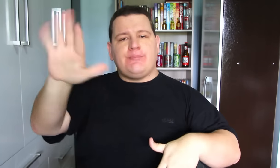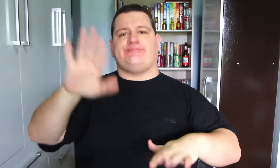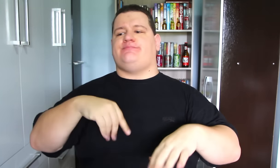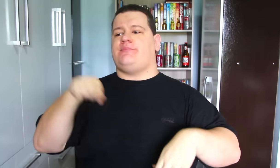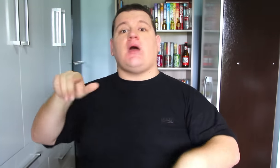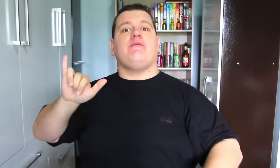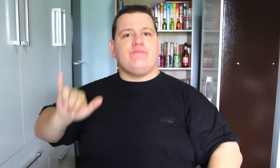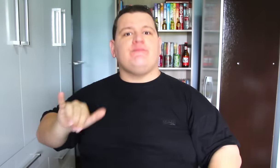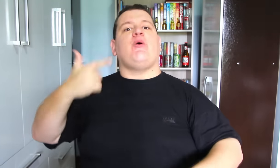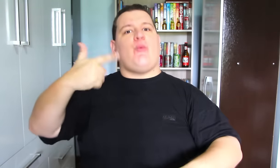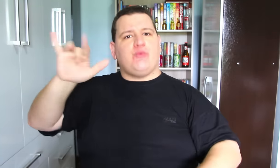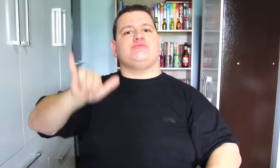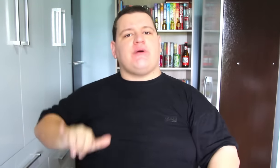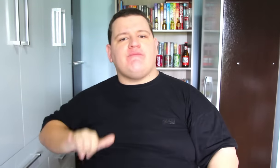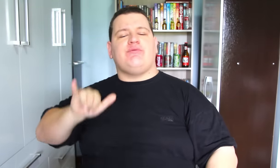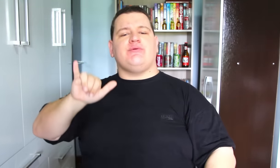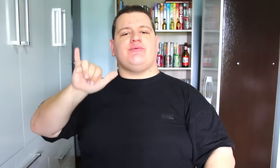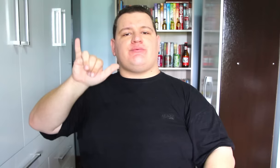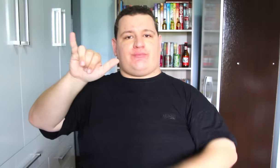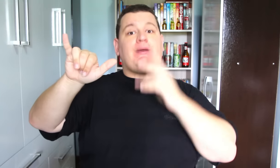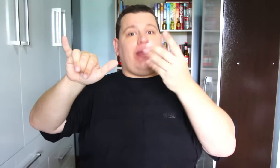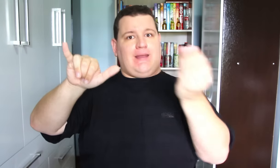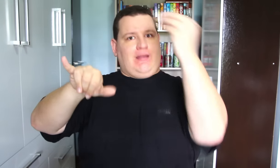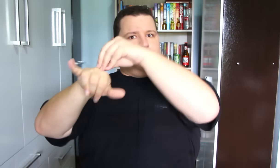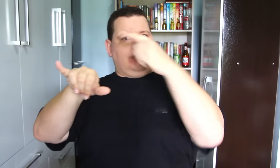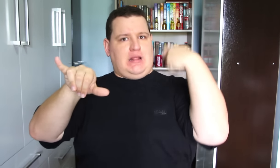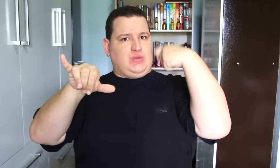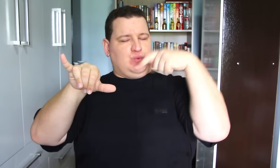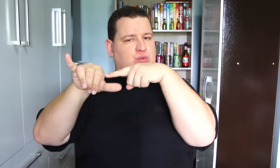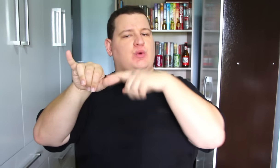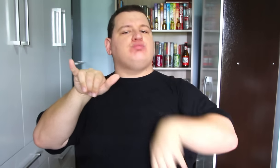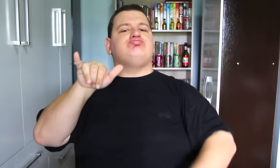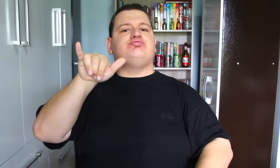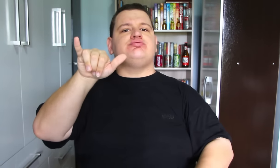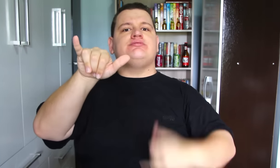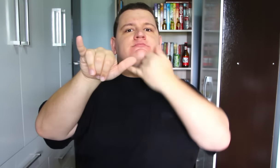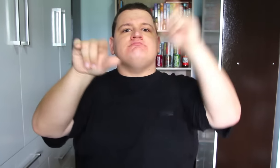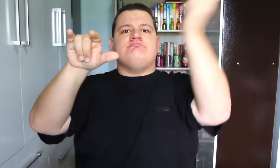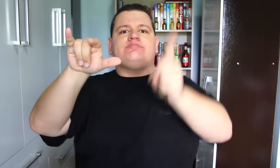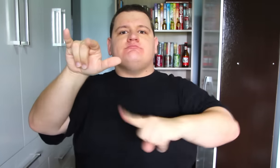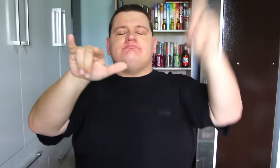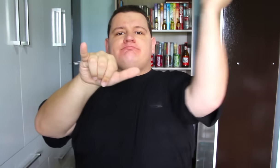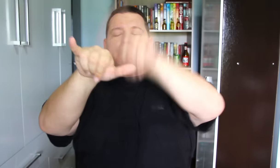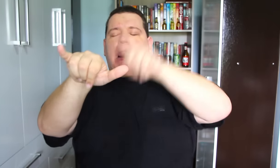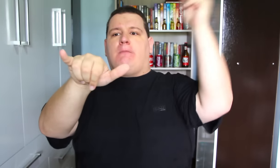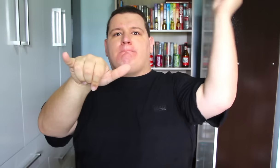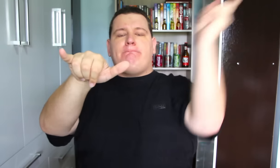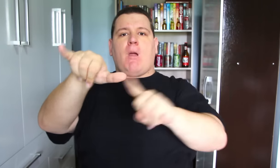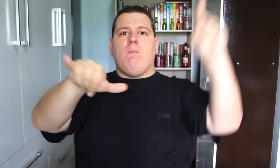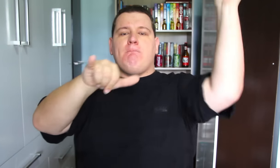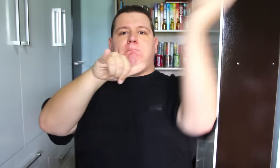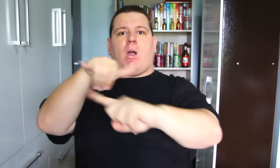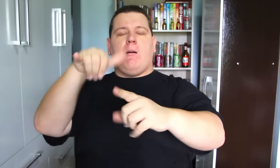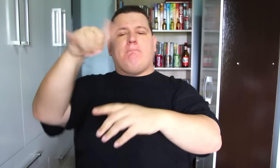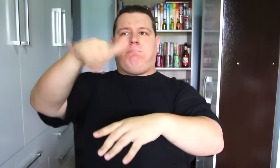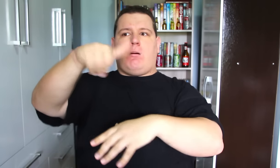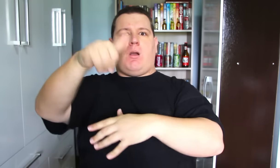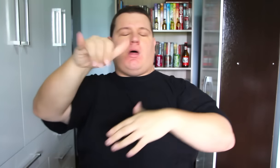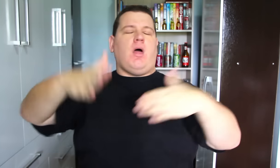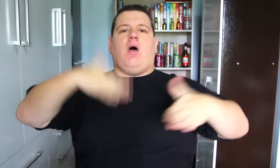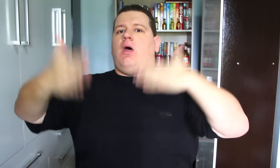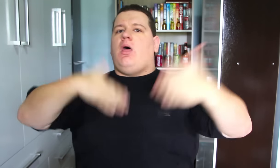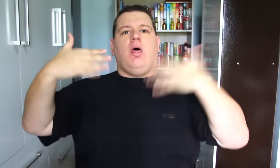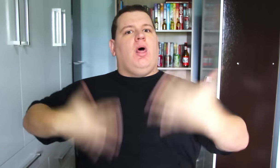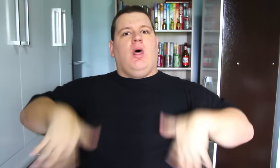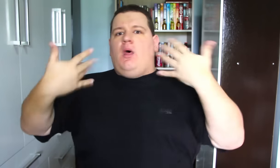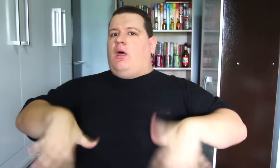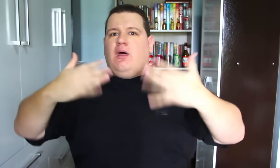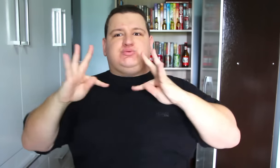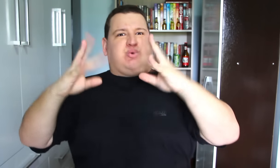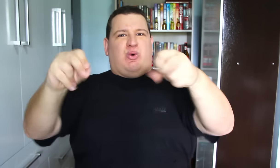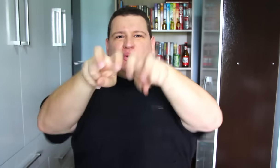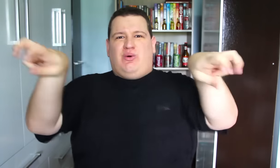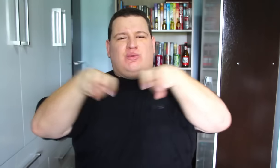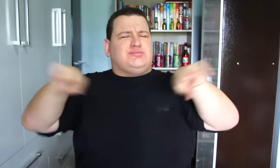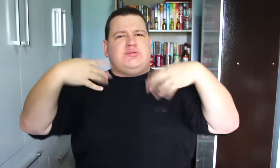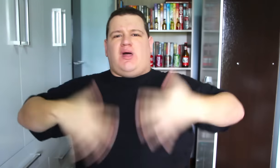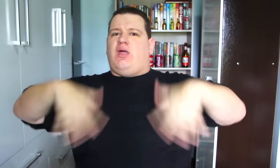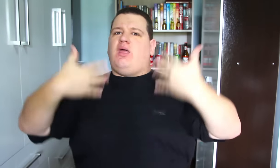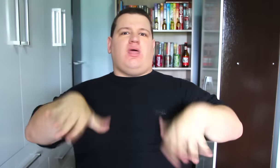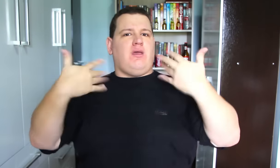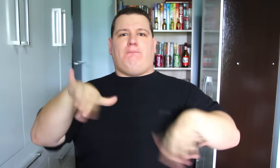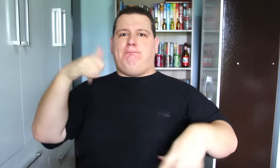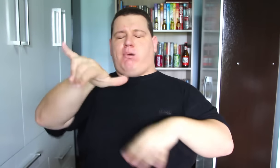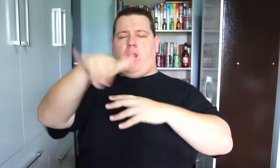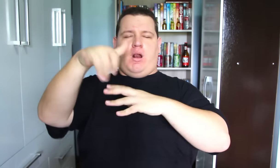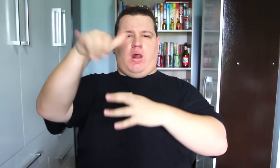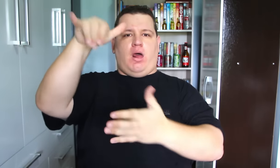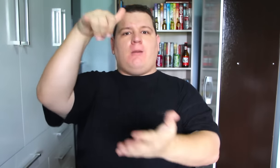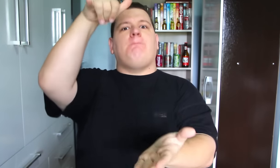Em outra situação, o ator estava em um avião que foi atingido por raios, trazendo pânico aos passageiros.